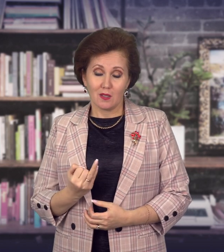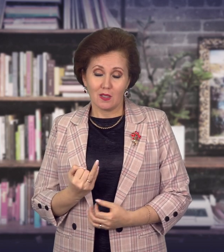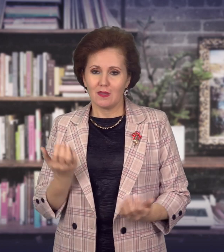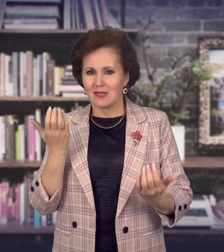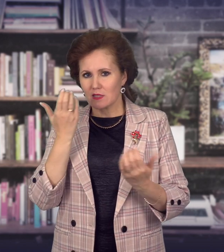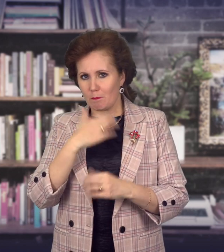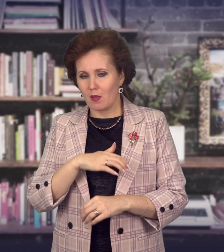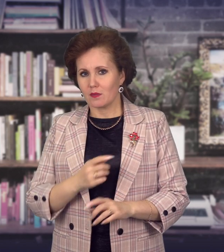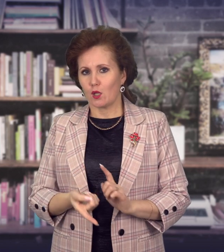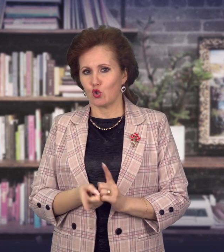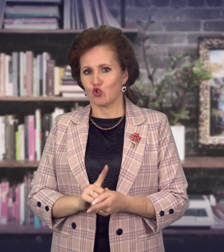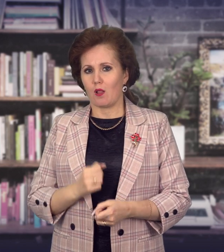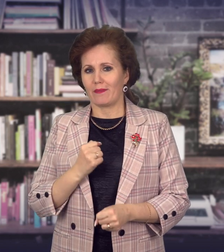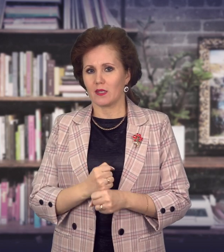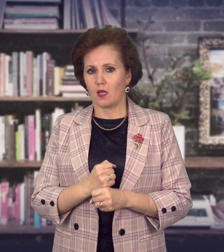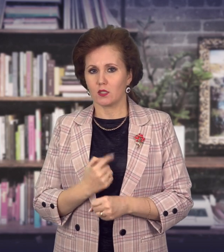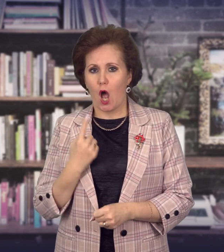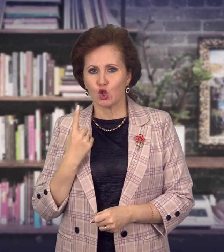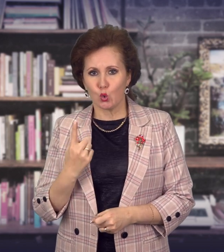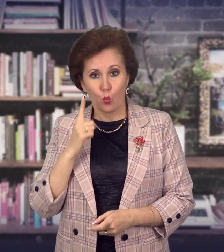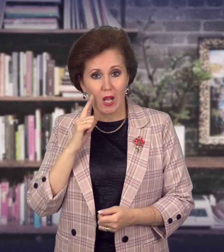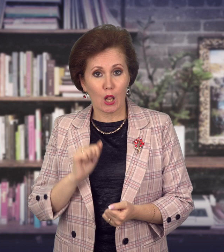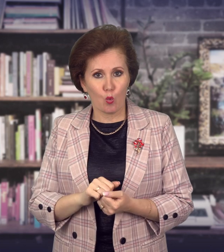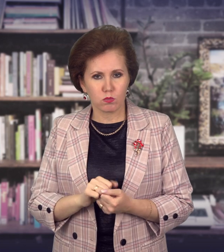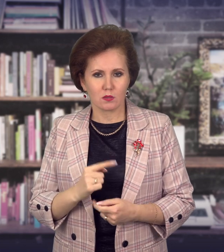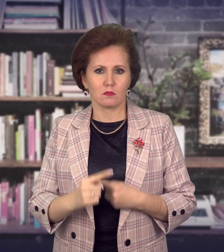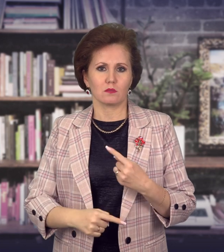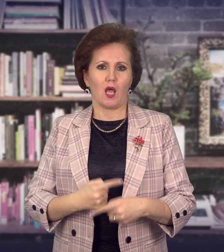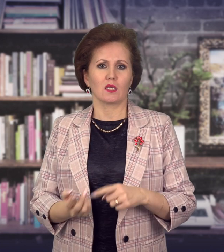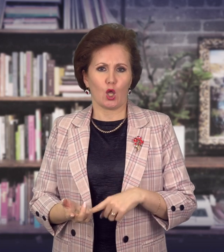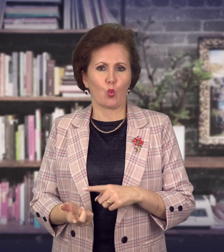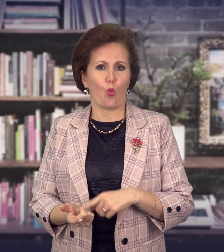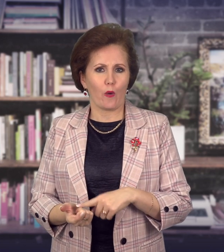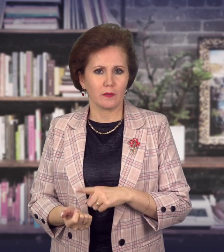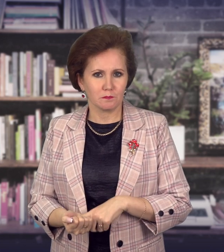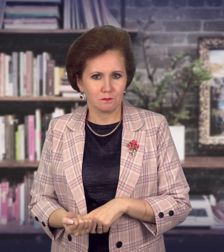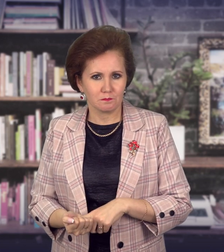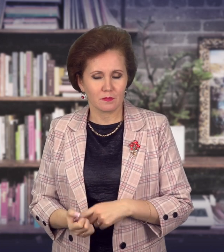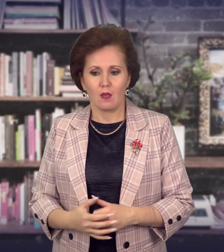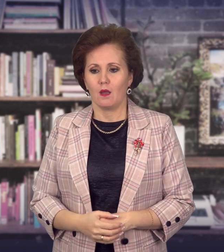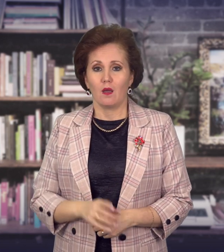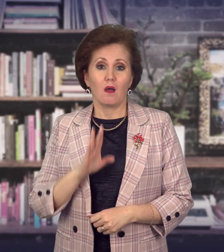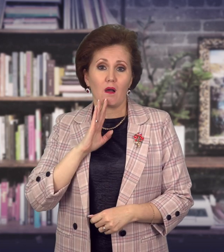И незаметно начала вытворяет одну глупость за другой.